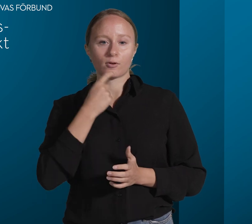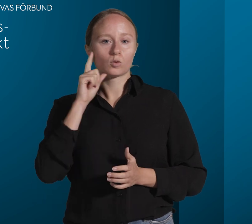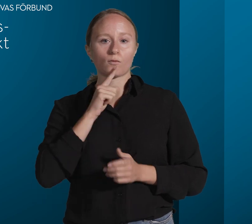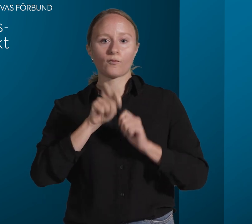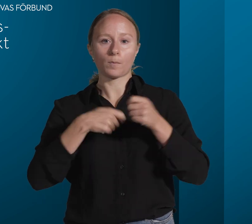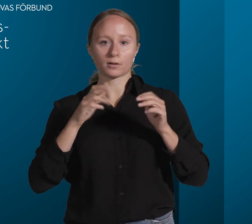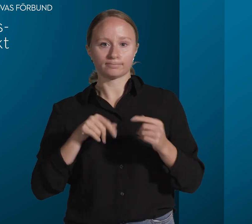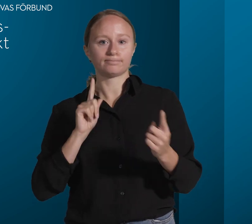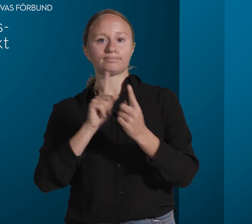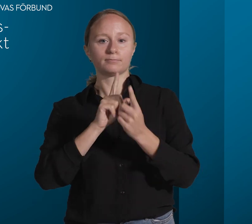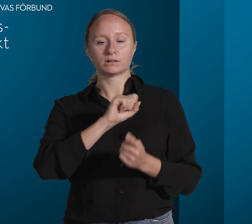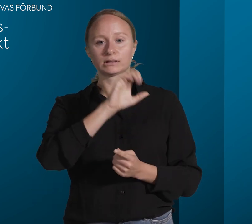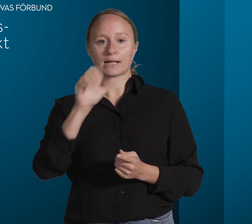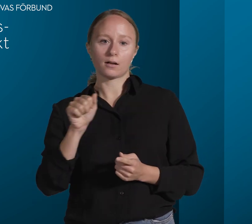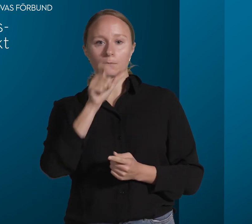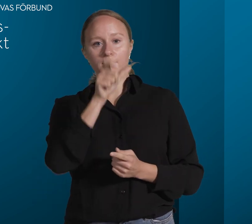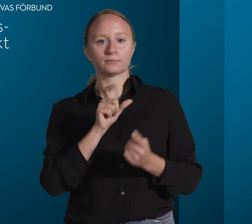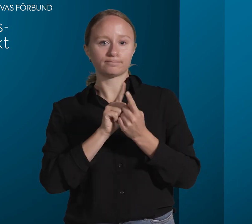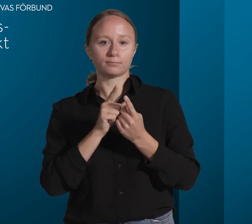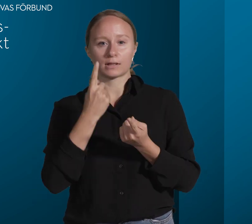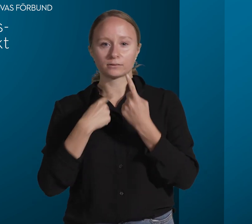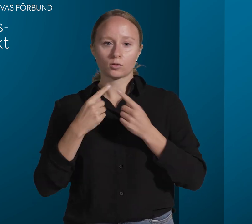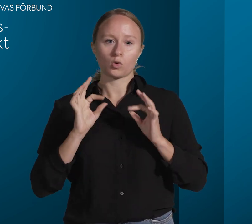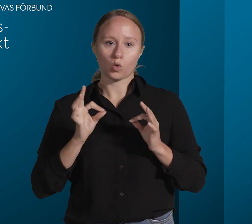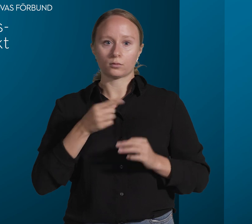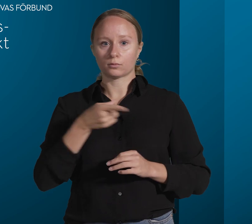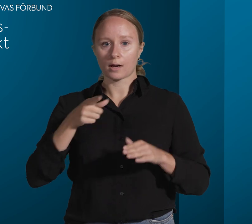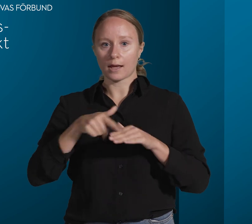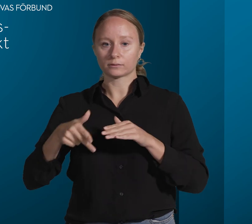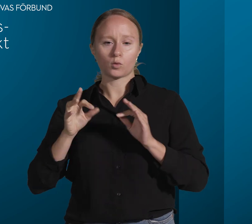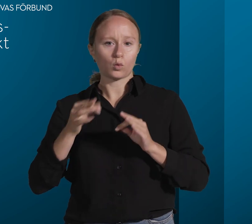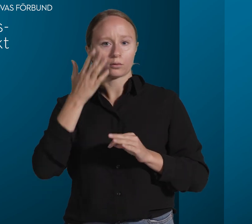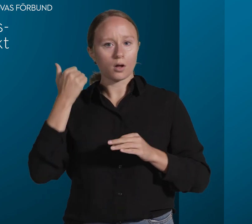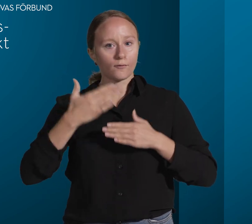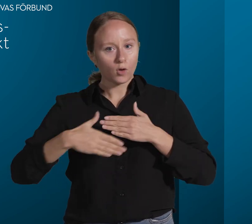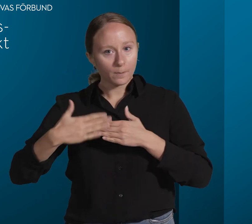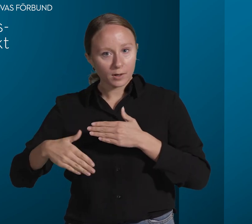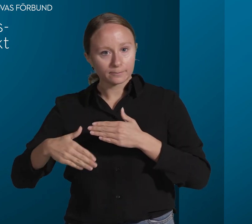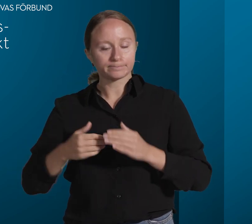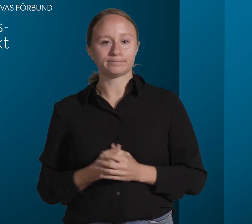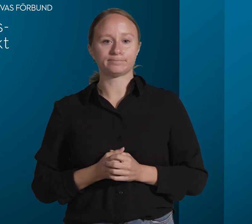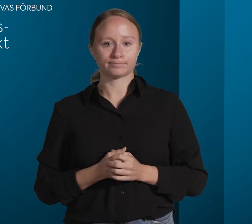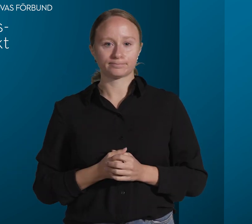Finlands Dövas Förbund har mött STEA och diskuterat - hur man kan förbereda sig inför dessa nedskärningar.